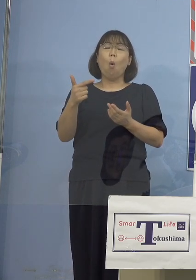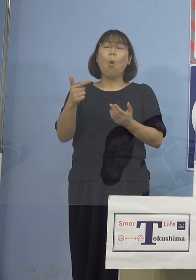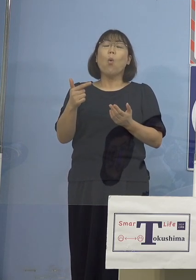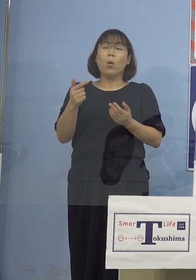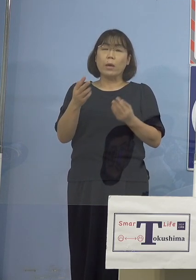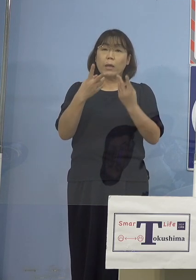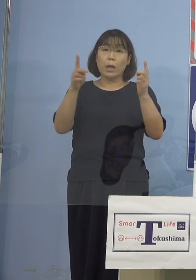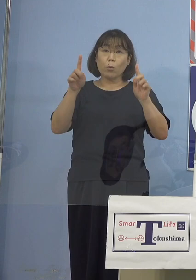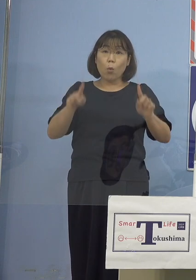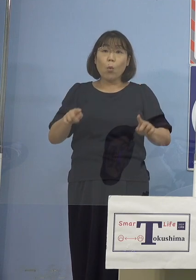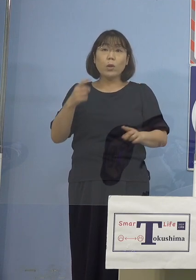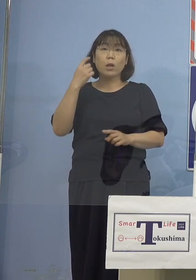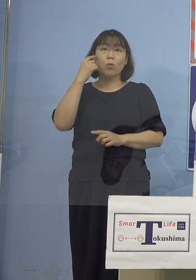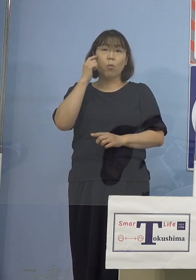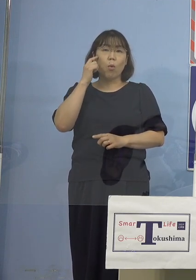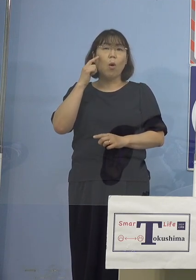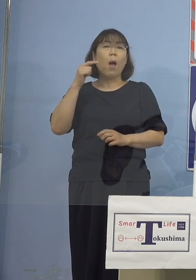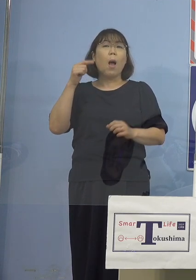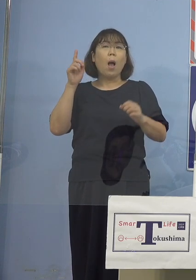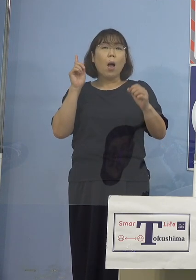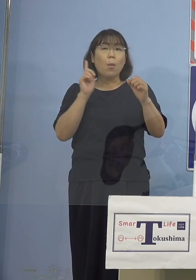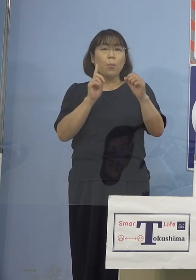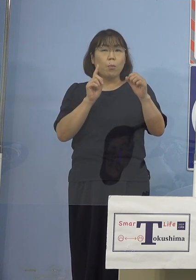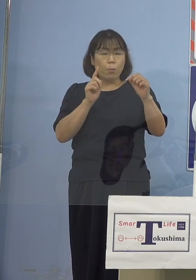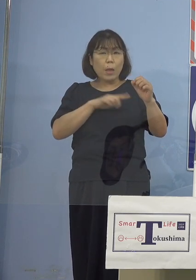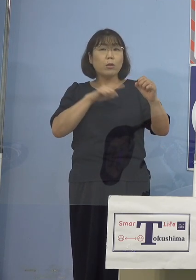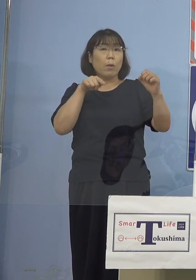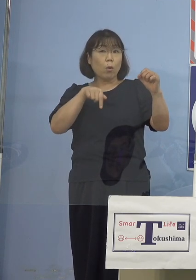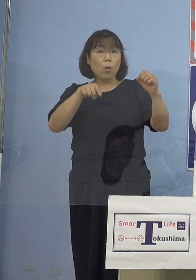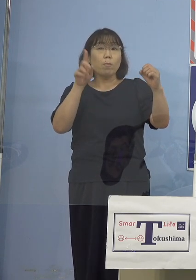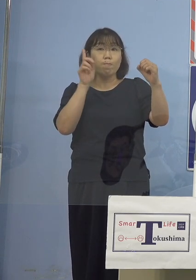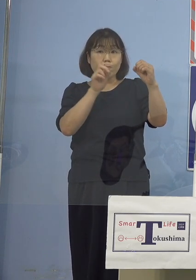まずはこれをターゲットにしてみたいと考えています